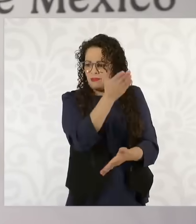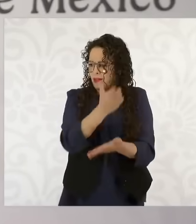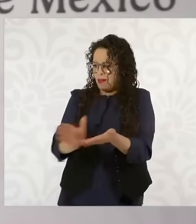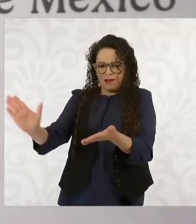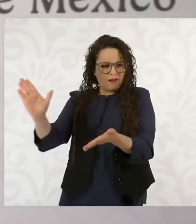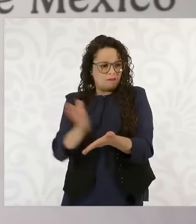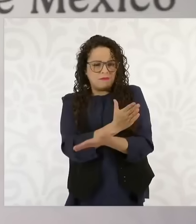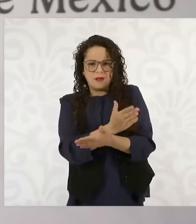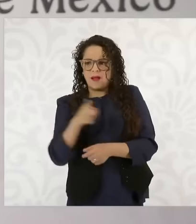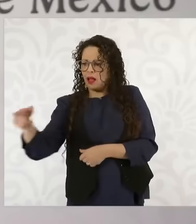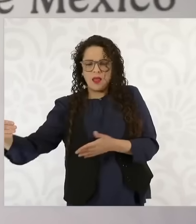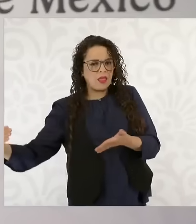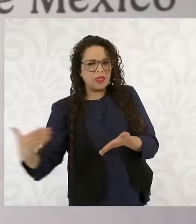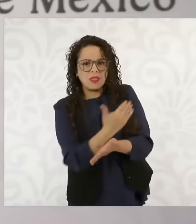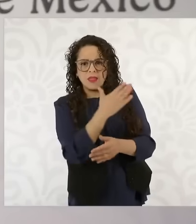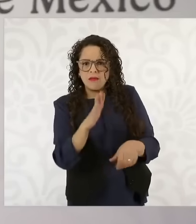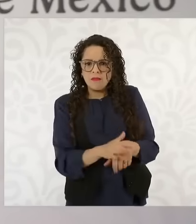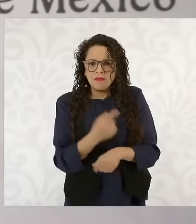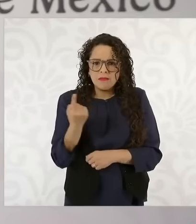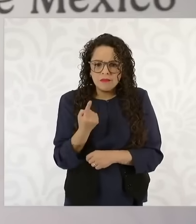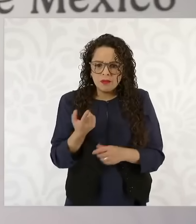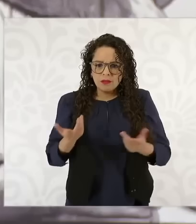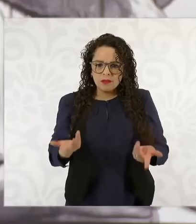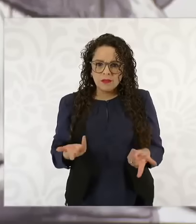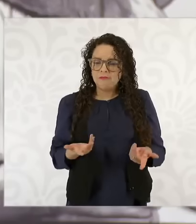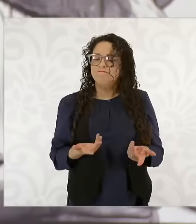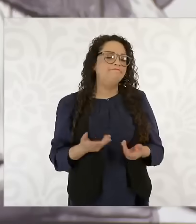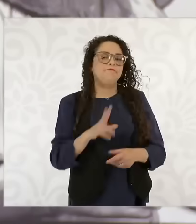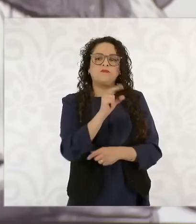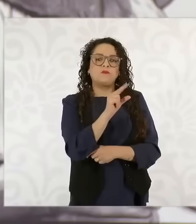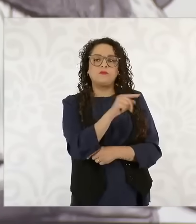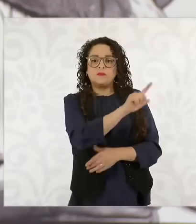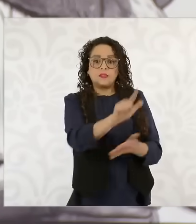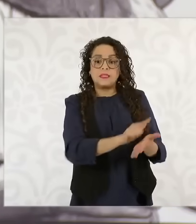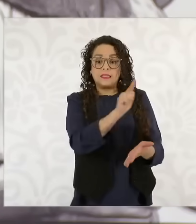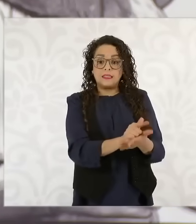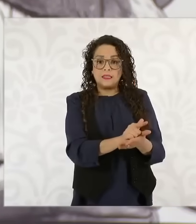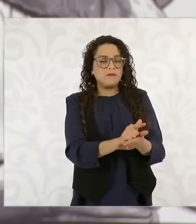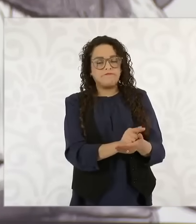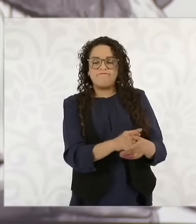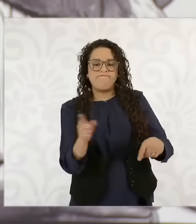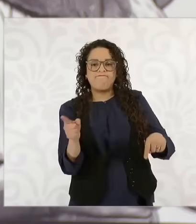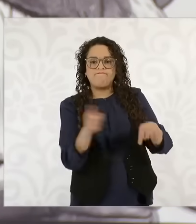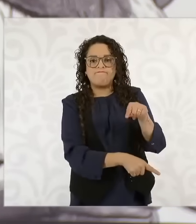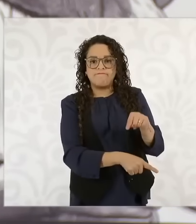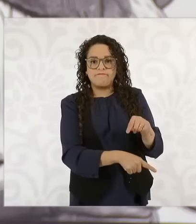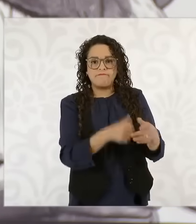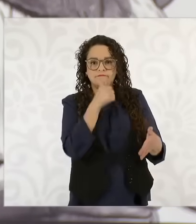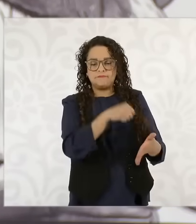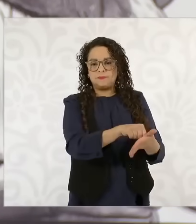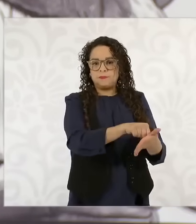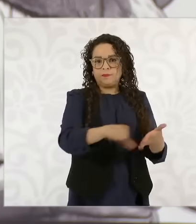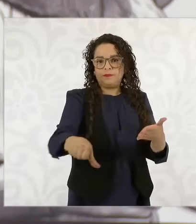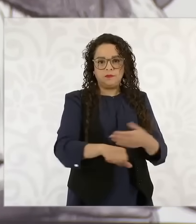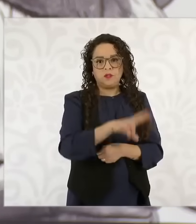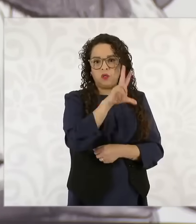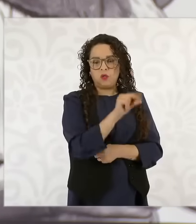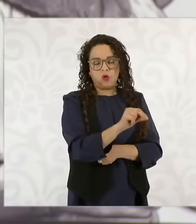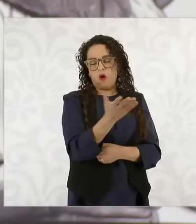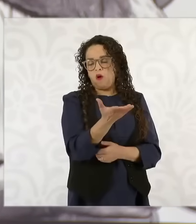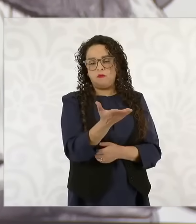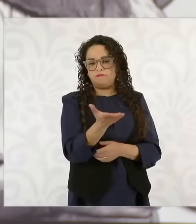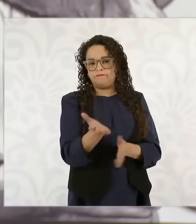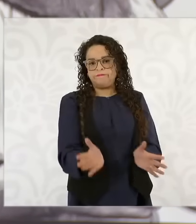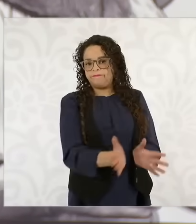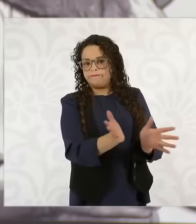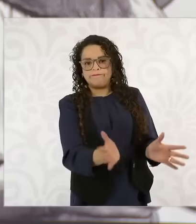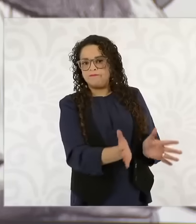se fueron supuestamente a la forma y echa para atrás esa ley. Cuando viene el 2024,